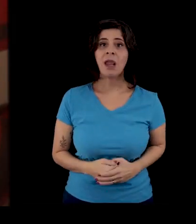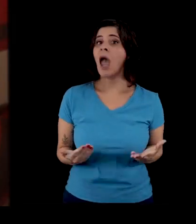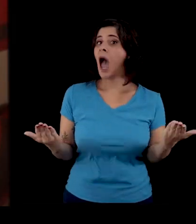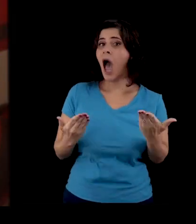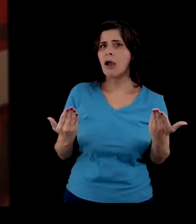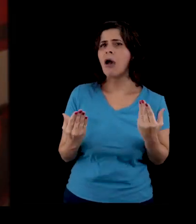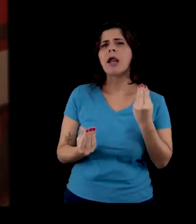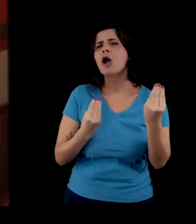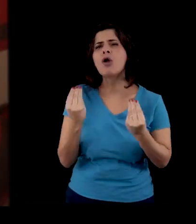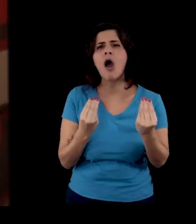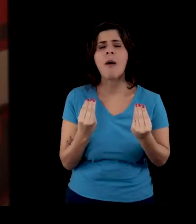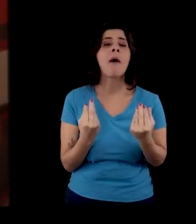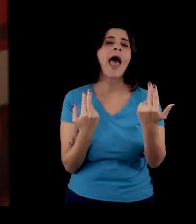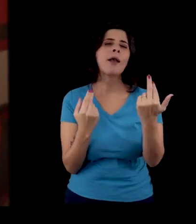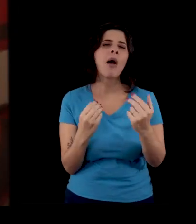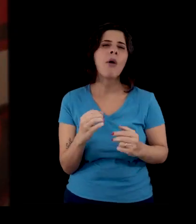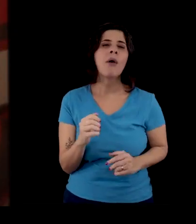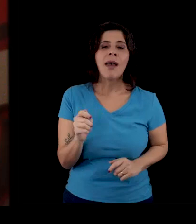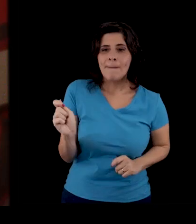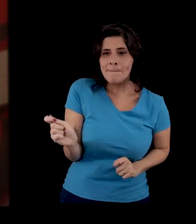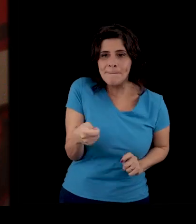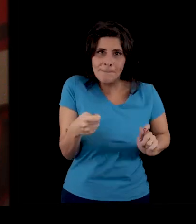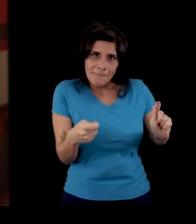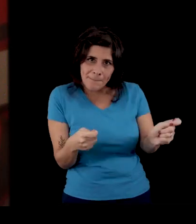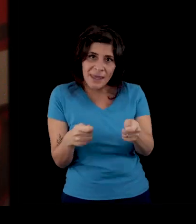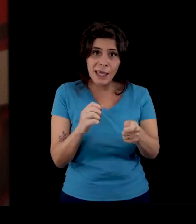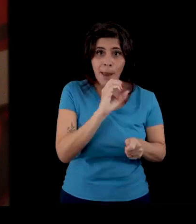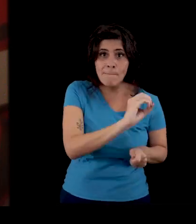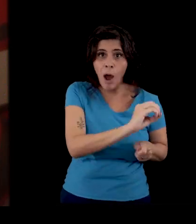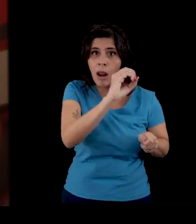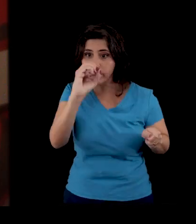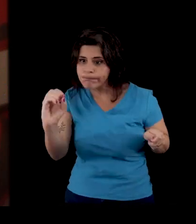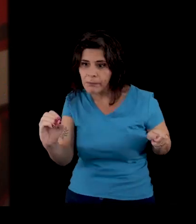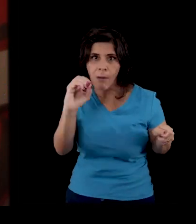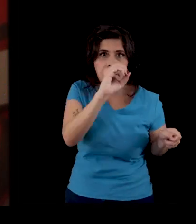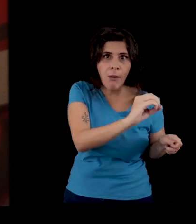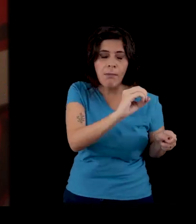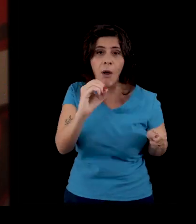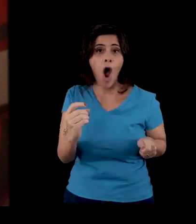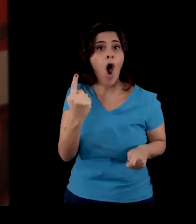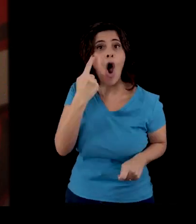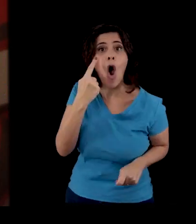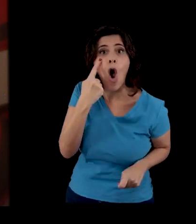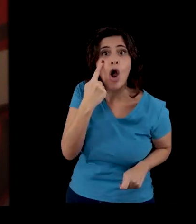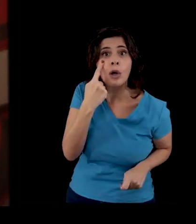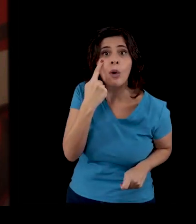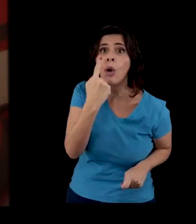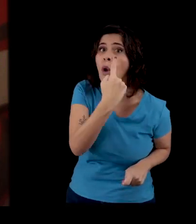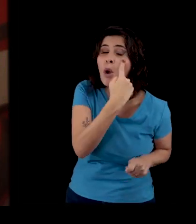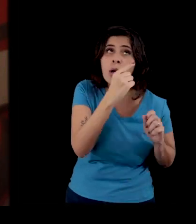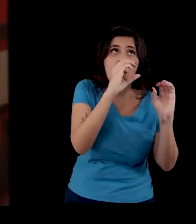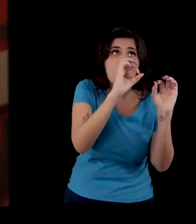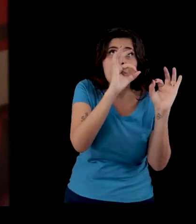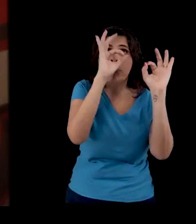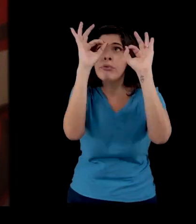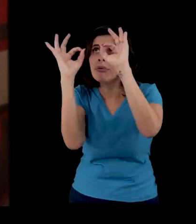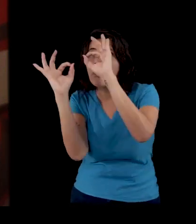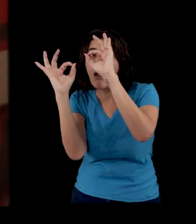Agora a gente vai fazer a bolinha de pingue-pongue, lembrando de não perder o olhar, porque é o olhar que mostra aonde a bolinha está indo.